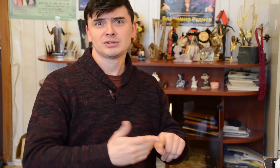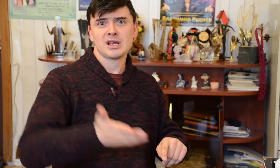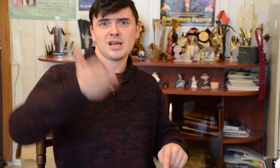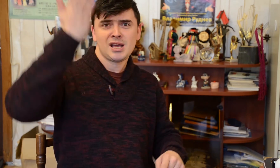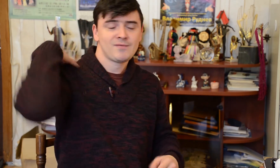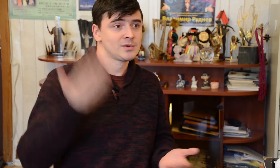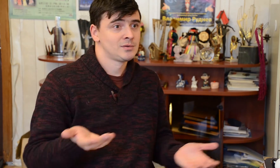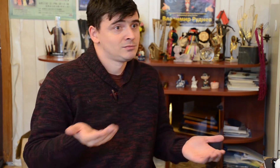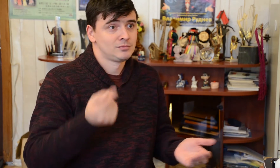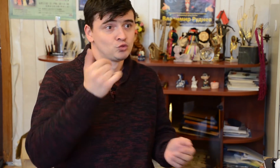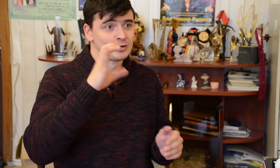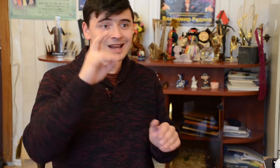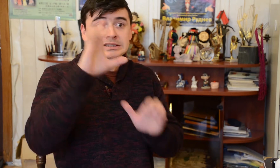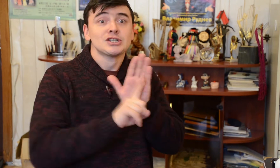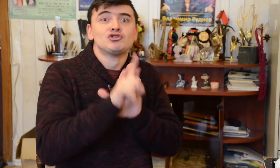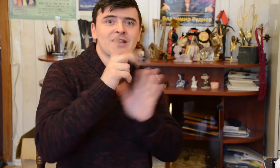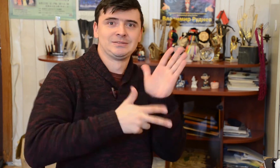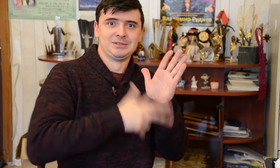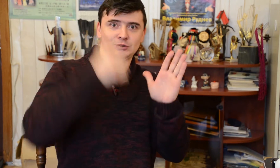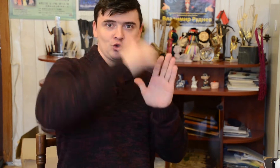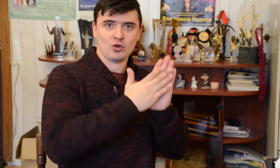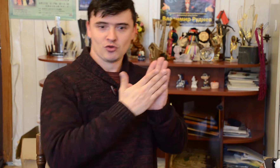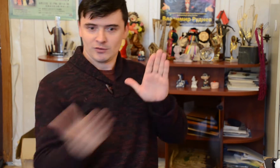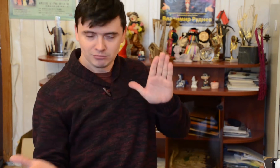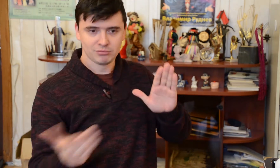работает очень давно, чуть ли не с начала 80-х годов.